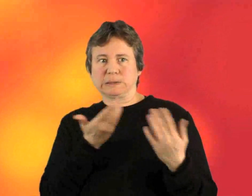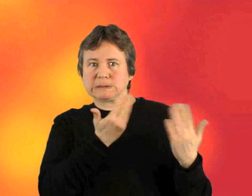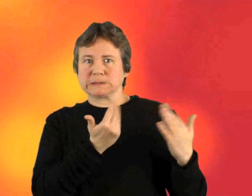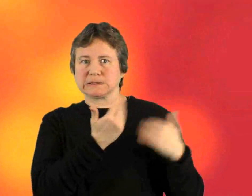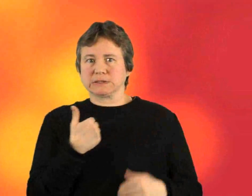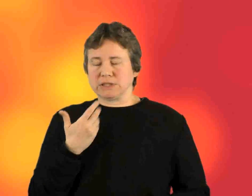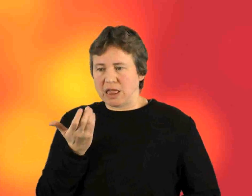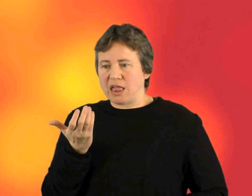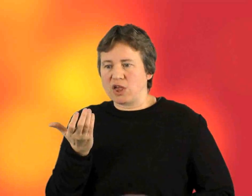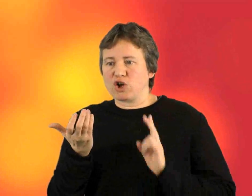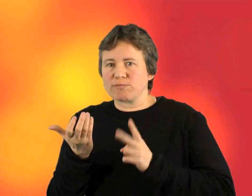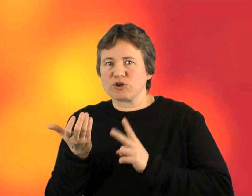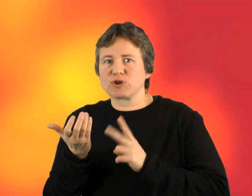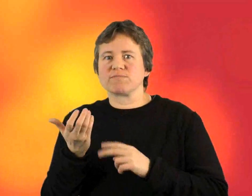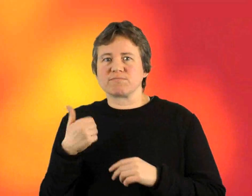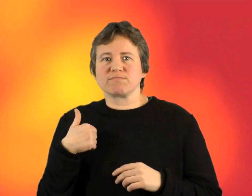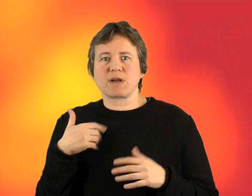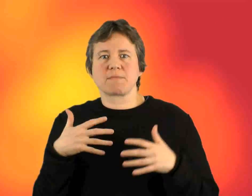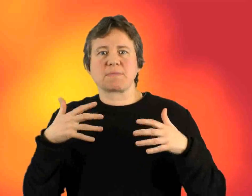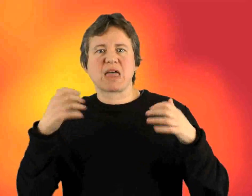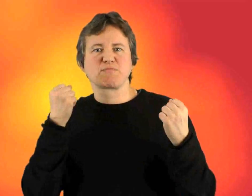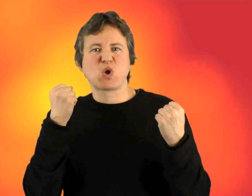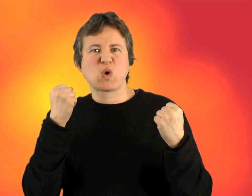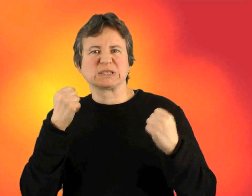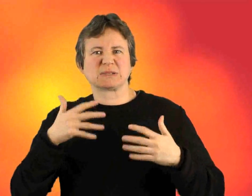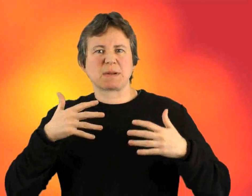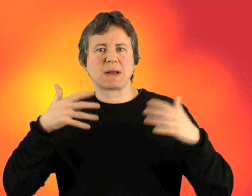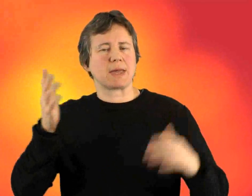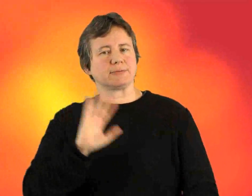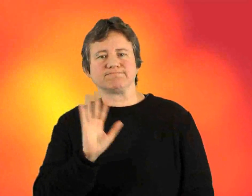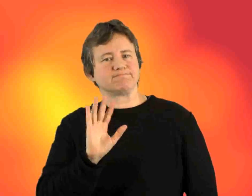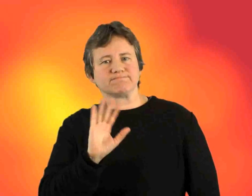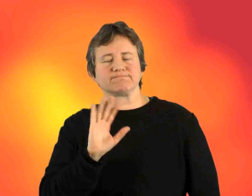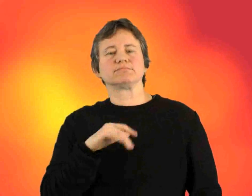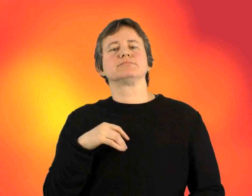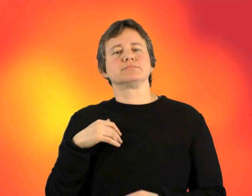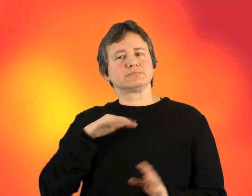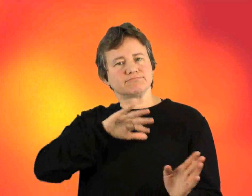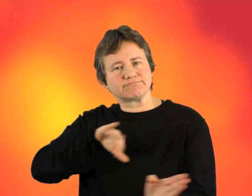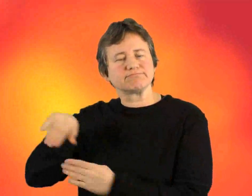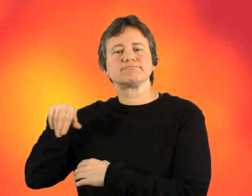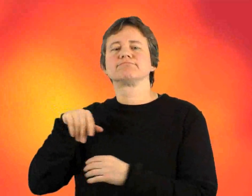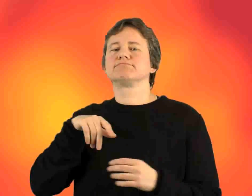je mehr andere das Böse bestätigen desto mehr wächst das Böse und die Wut Aber so soll es NICHT sein !